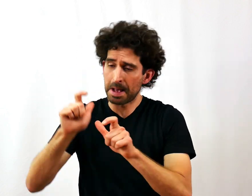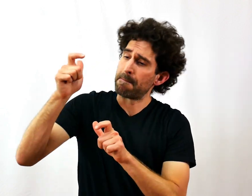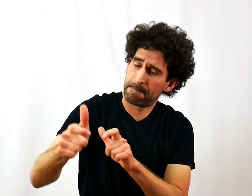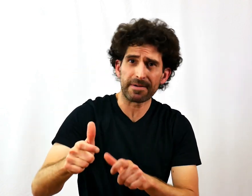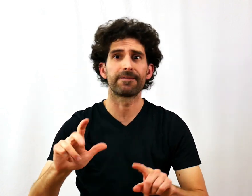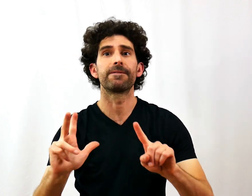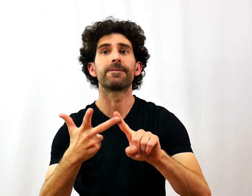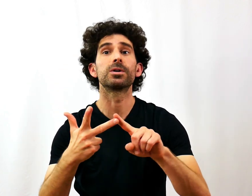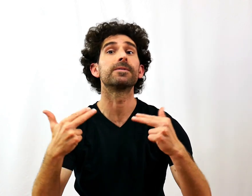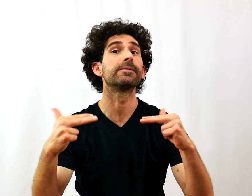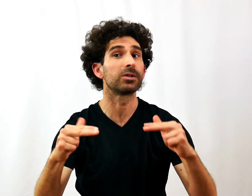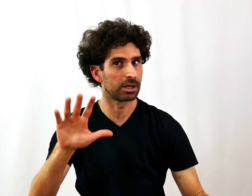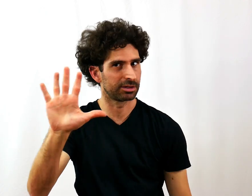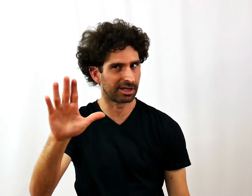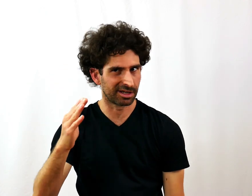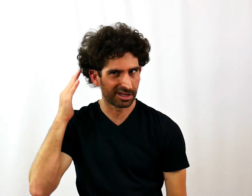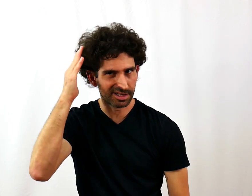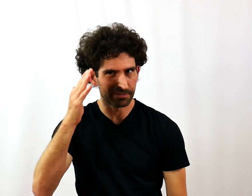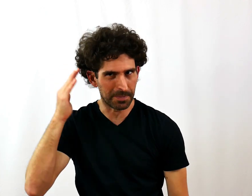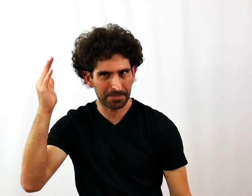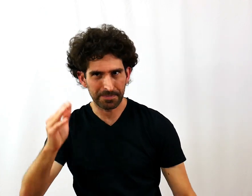et encore cinq animaux pour la troisième vidéo.